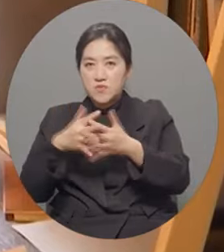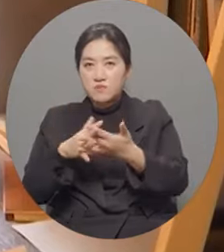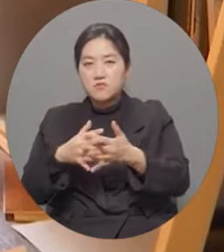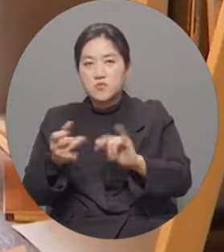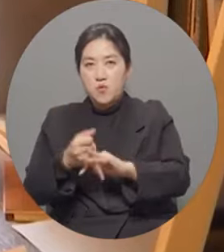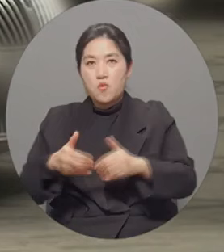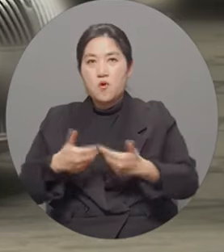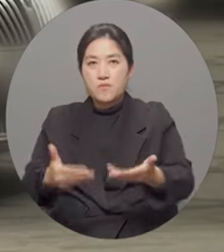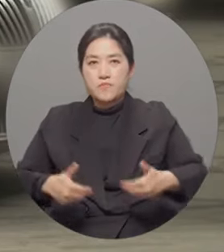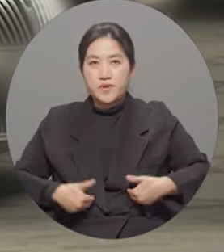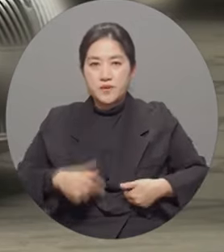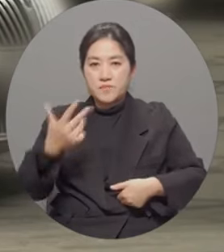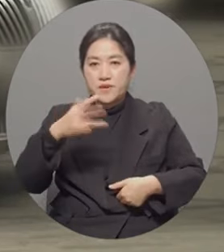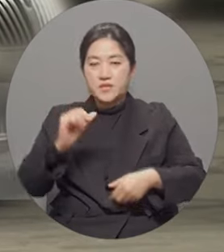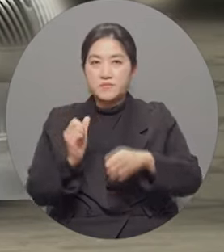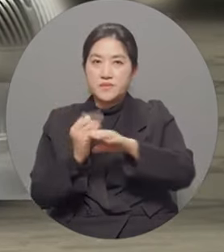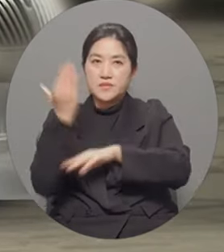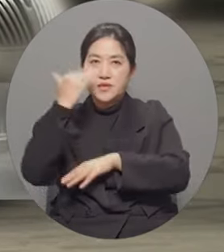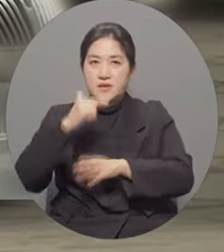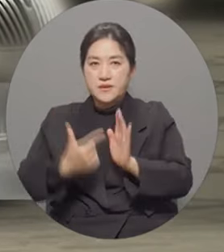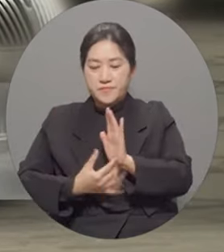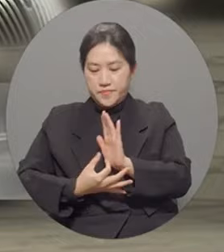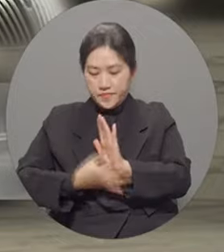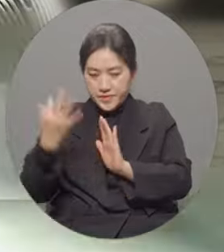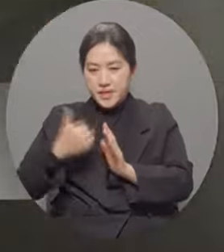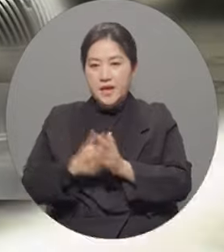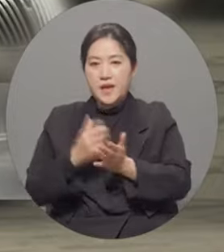원 이상 거래 시 반드시 현금영수증을 발급해 줘야 합니다.